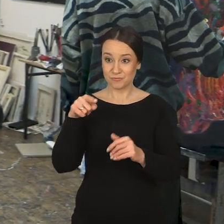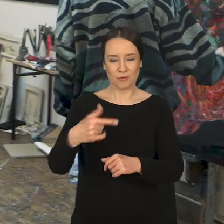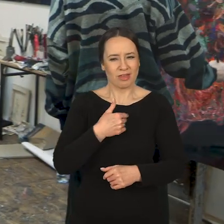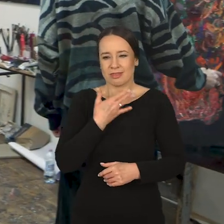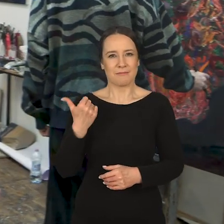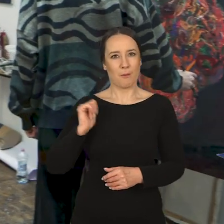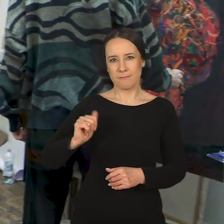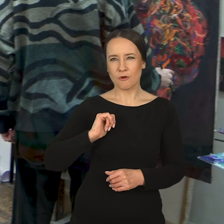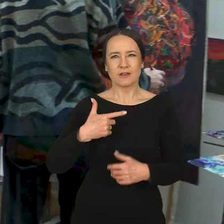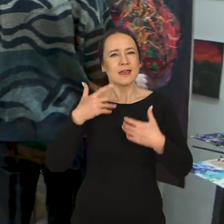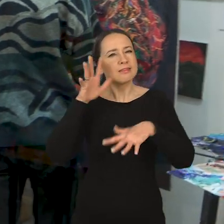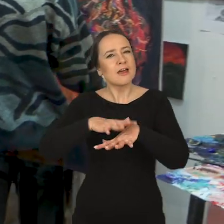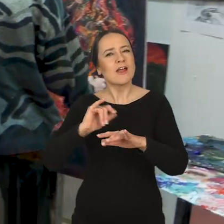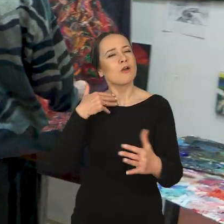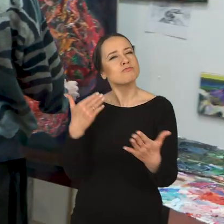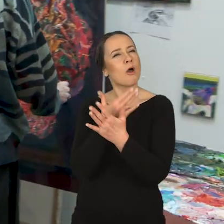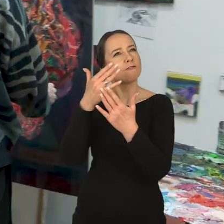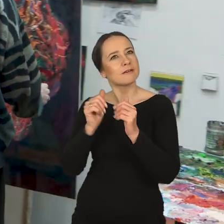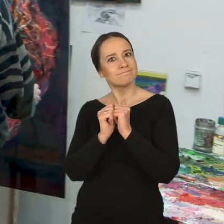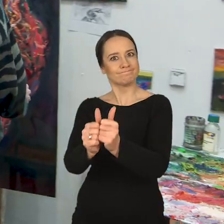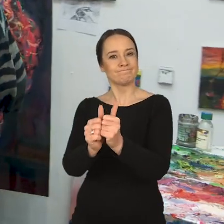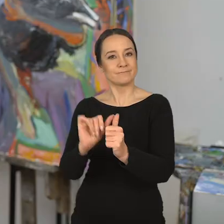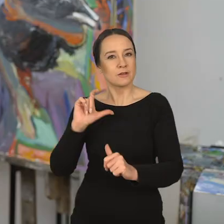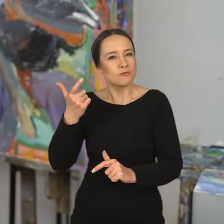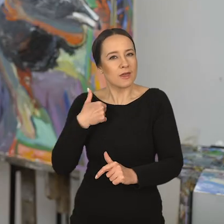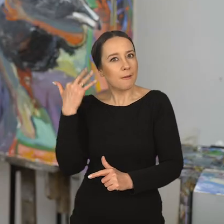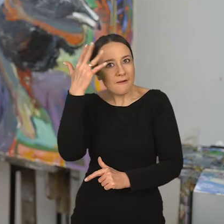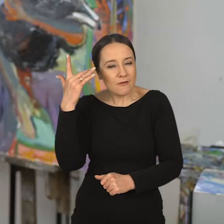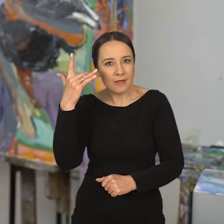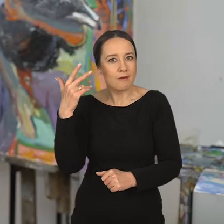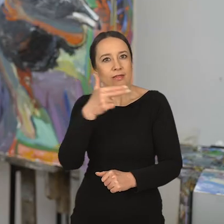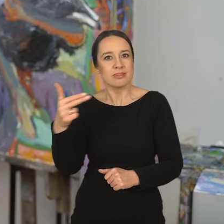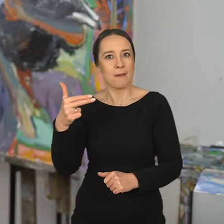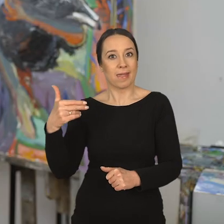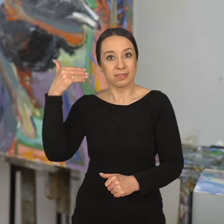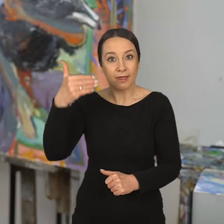Traktowałem to bardziej jako nową przygodę, nowe wyzwanie. Jedynym wyobrażeniem, jakie miałem o Akademii,